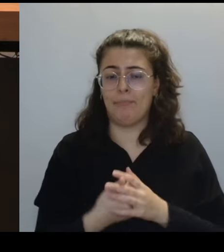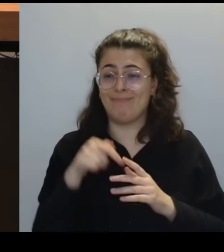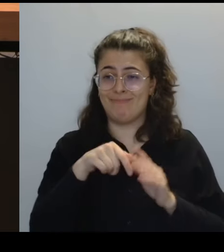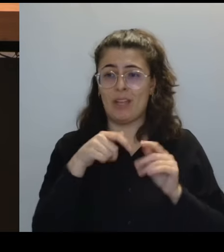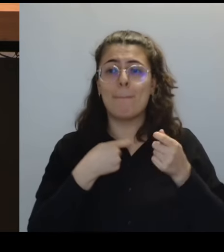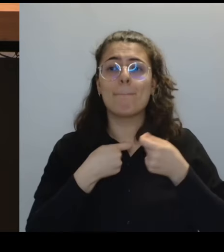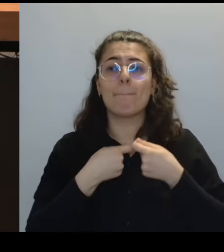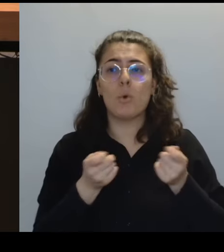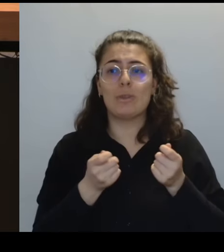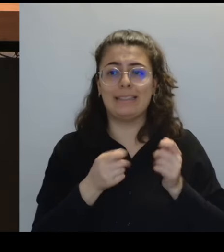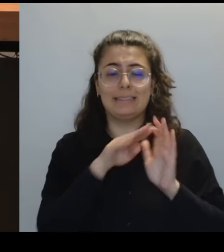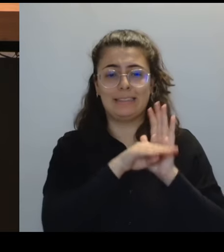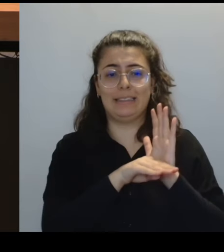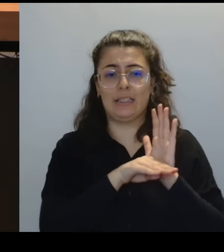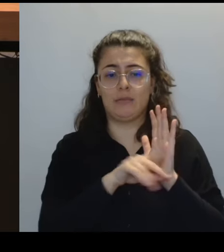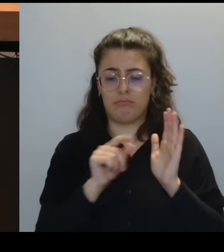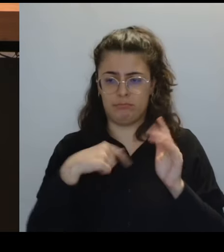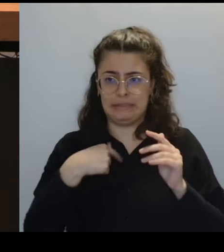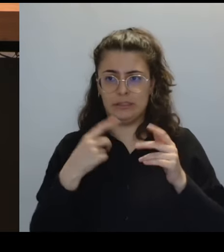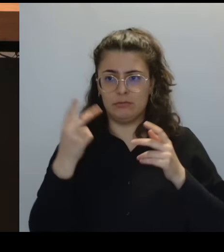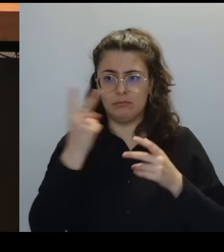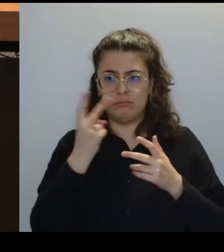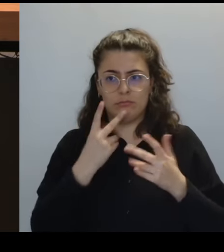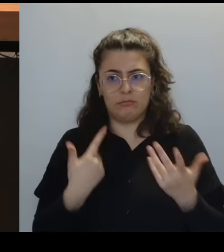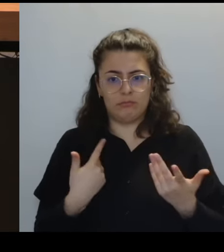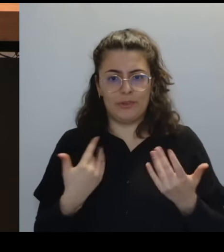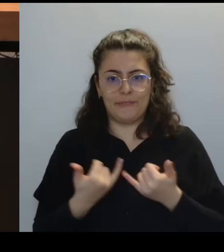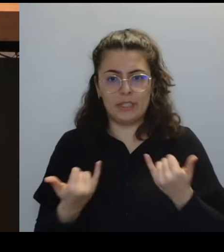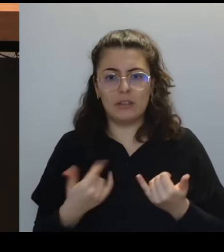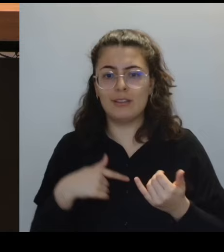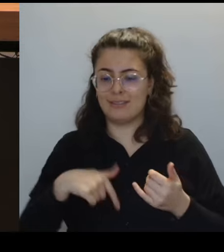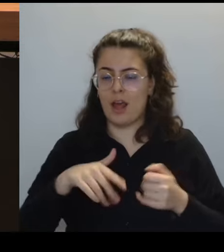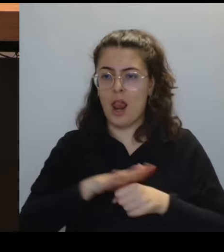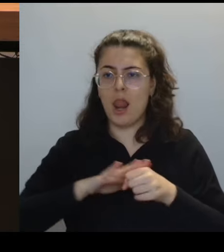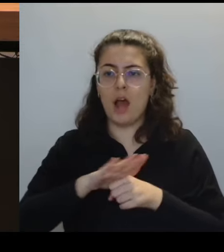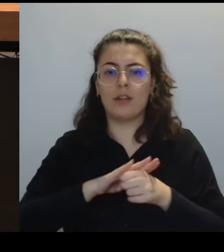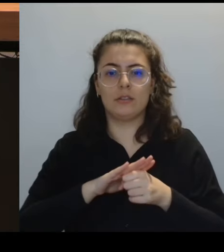haben wir hier im Landesparlament keine Kompetenz, Bundesgesetze zu ändern.